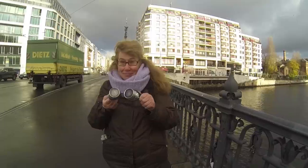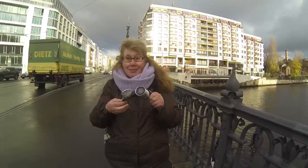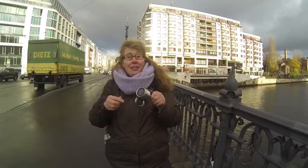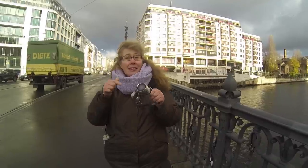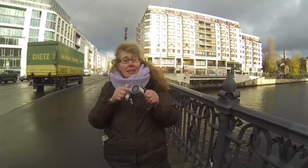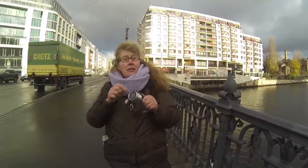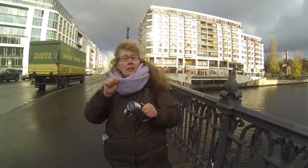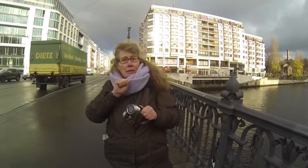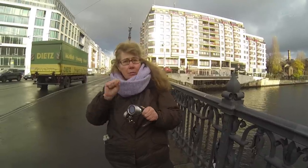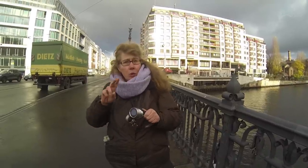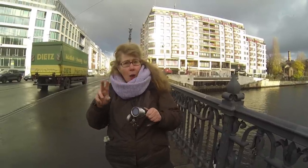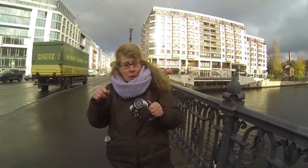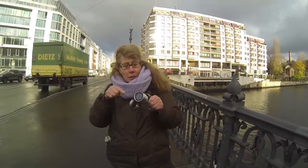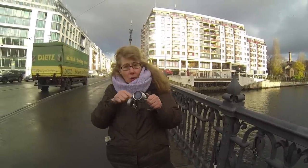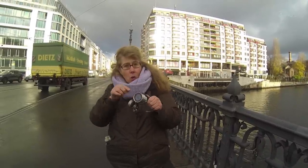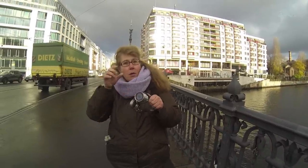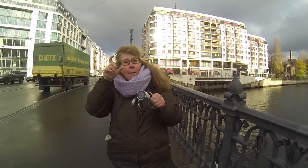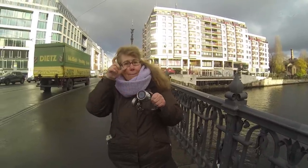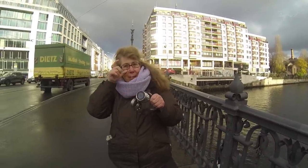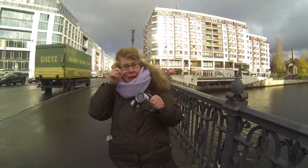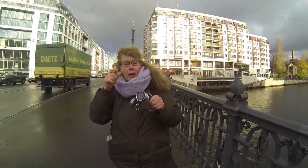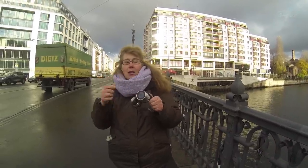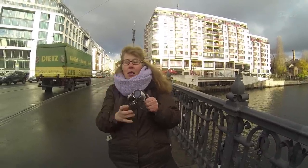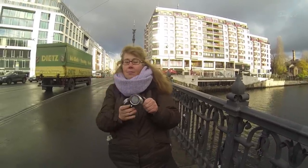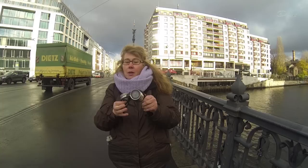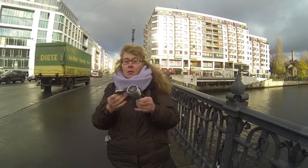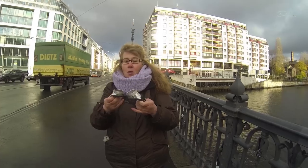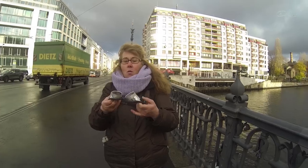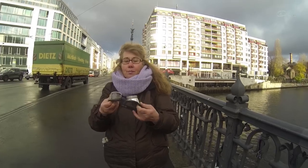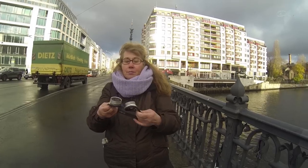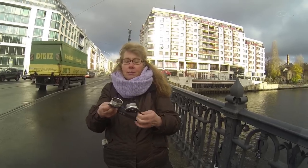Das ist eine Simulationsbrille.